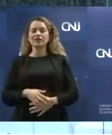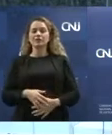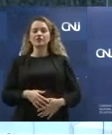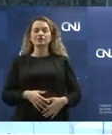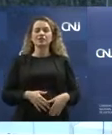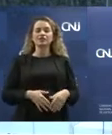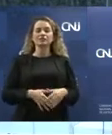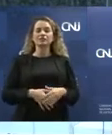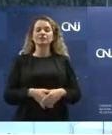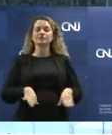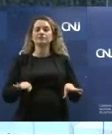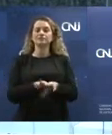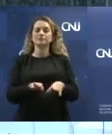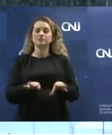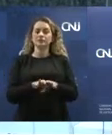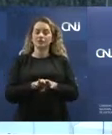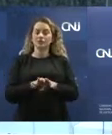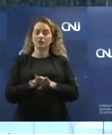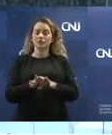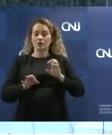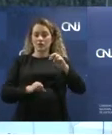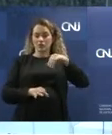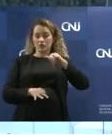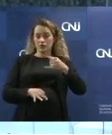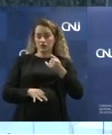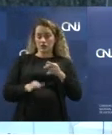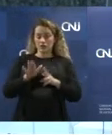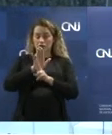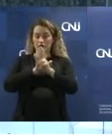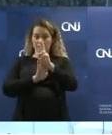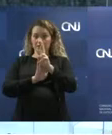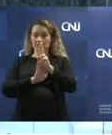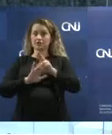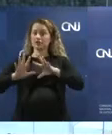Nacional de Justiça, em nome de quem saúdo os Excelentíssimos Senhores e senhoras